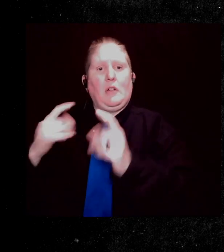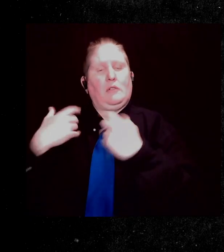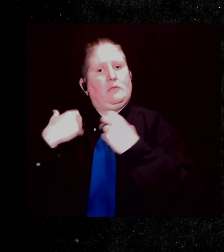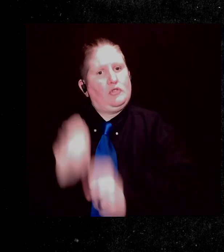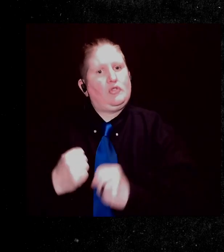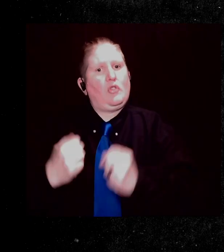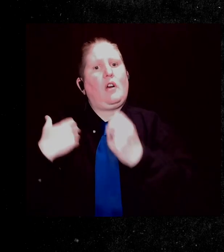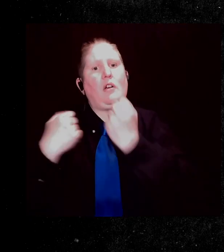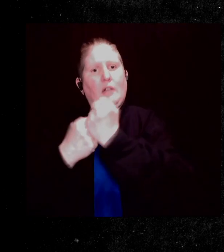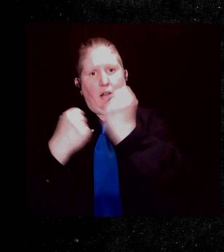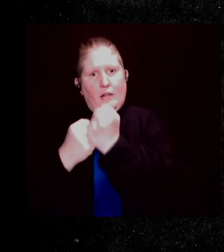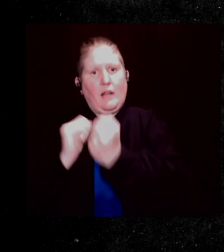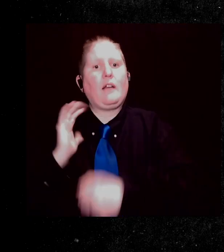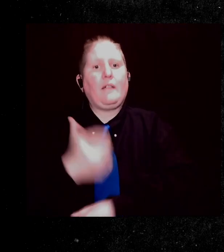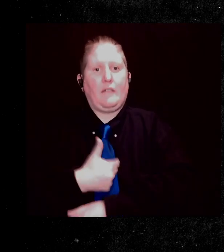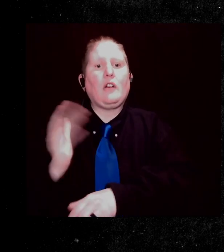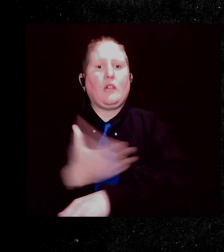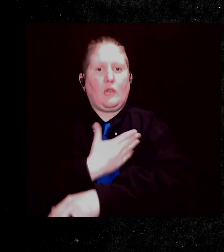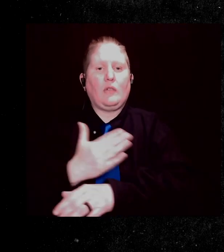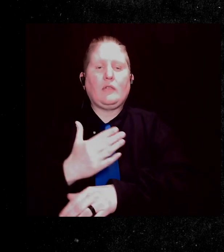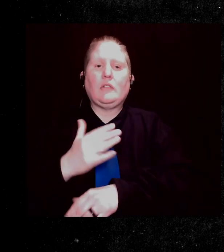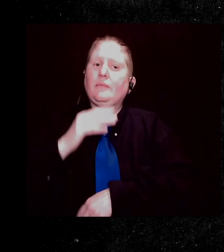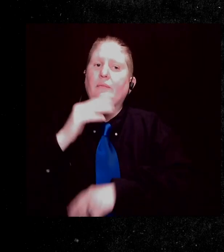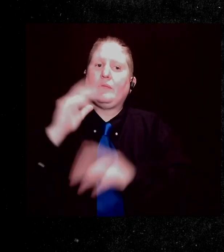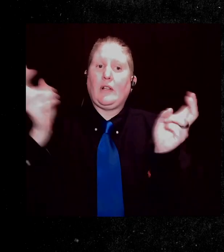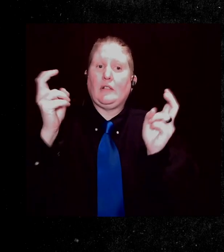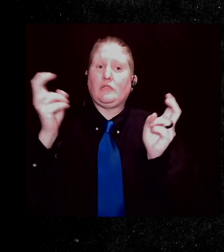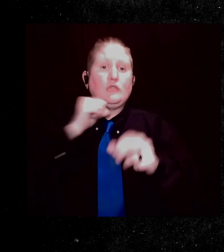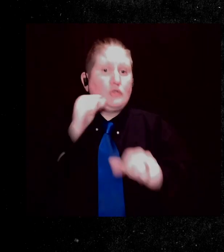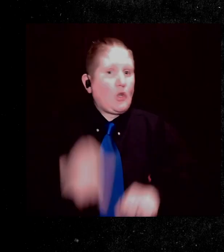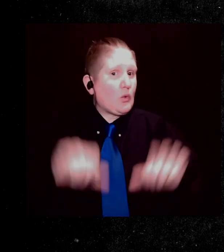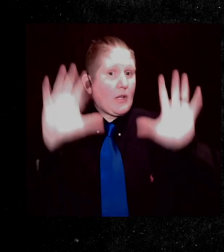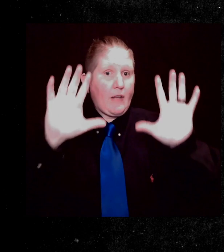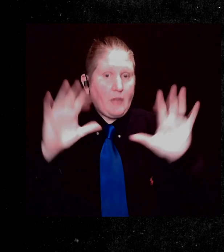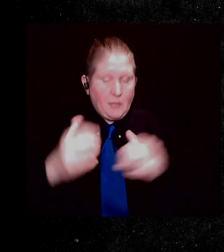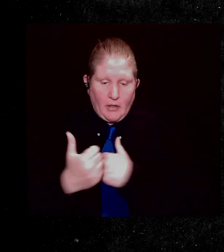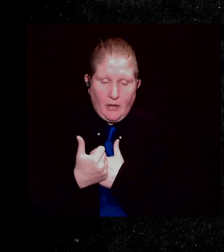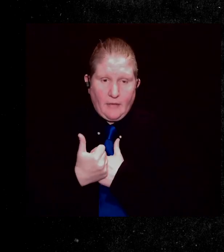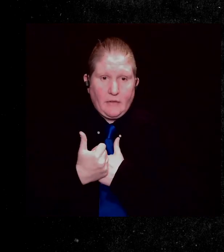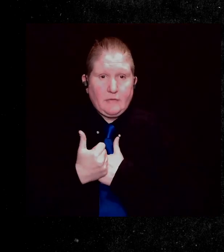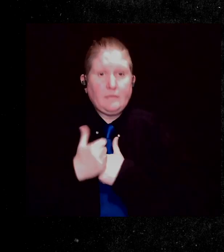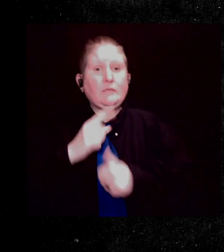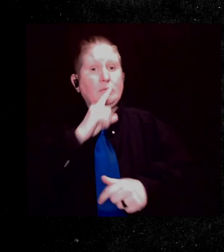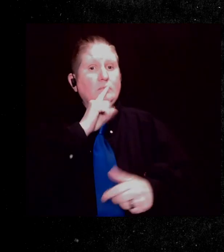sino también de un fuerte aliado de nuestro coro. Esta canción se llama "No Renuncies al Amor"